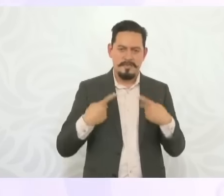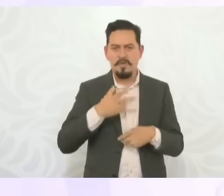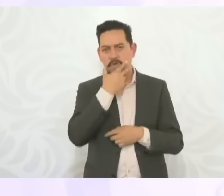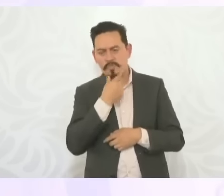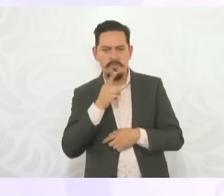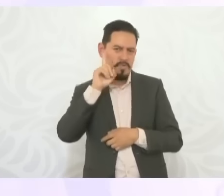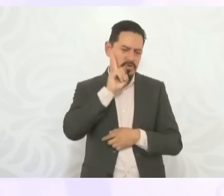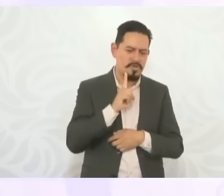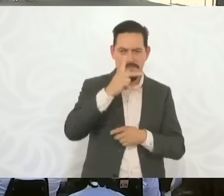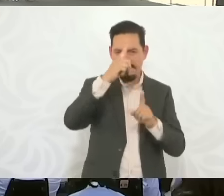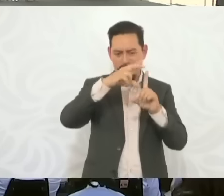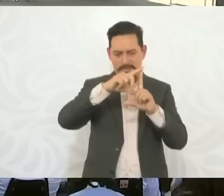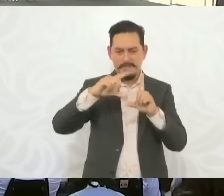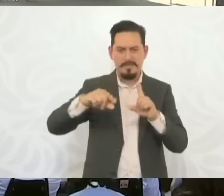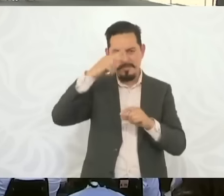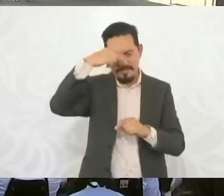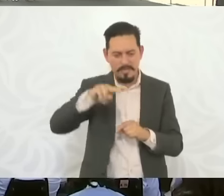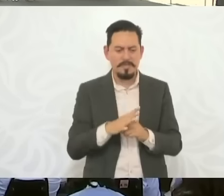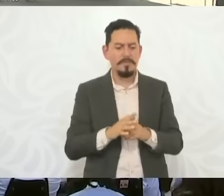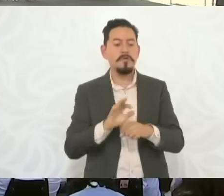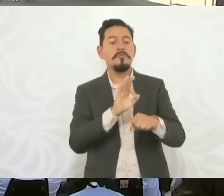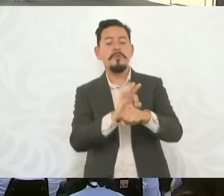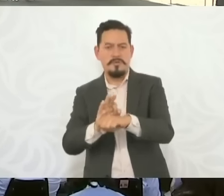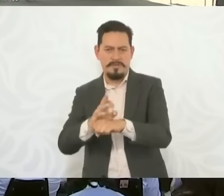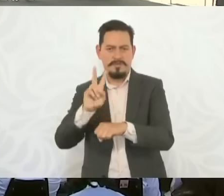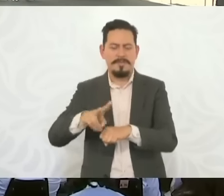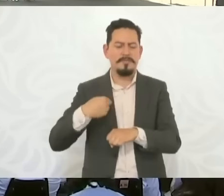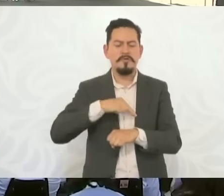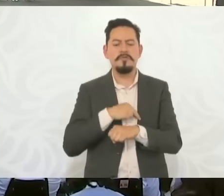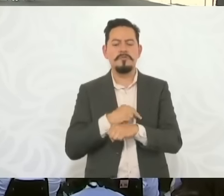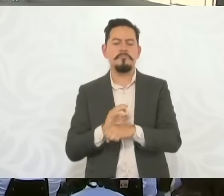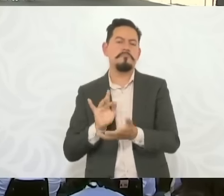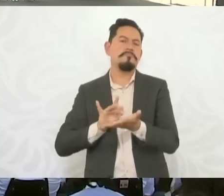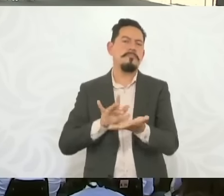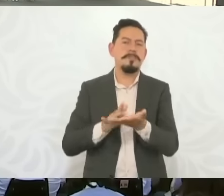acabamos la semana pasada de renovar la estrategia voluntaria para estabilizar el precio de las